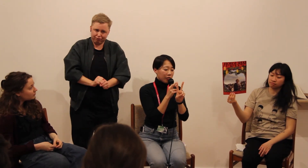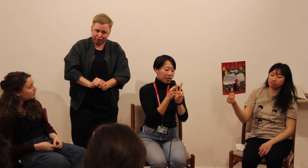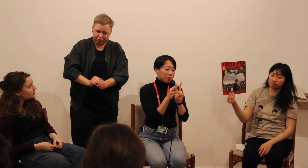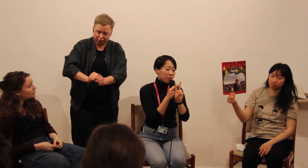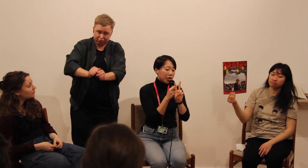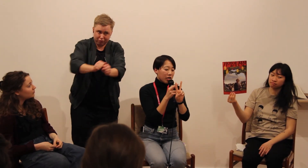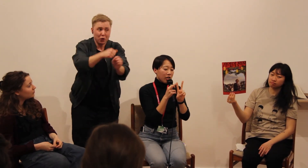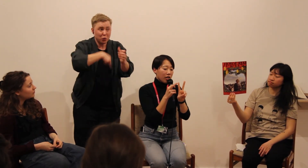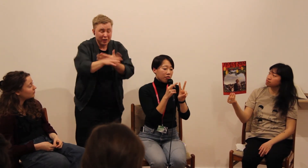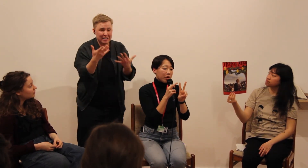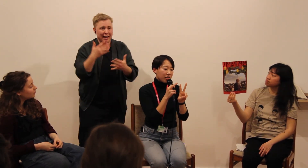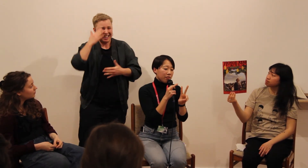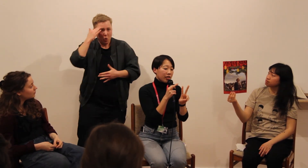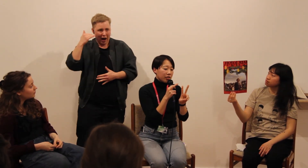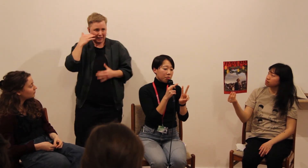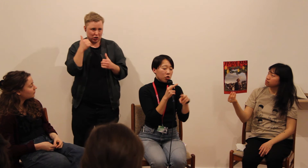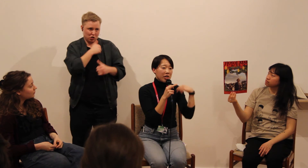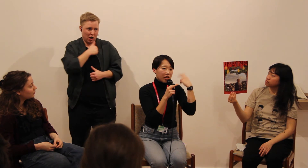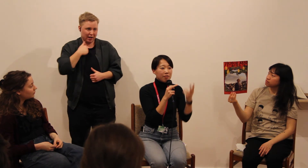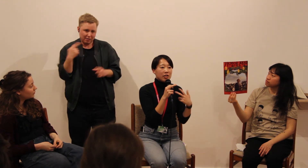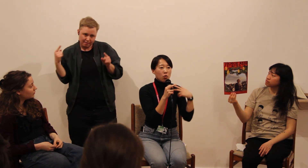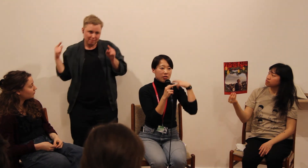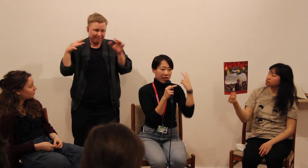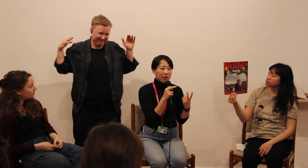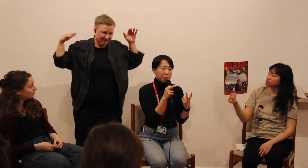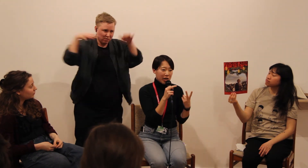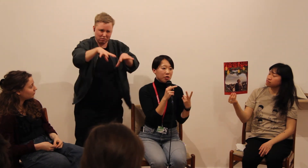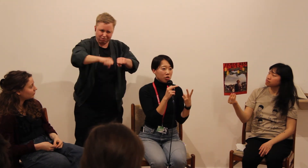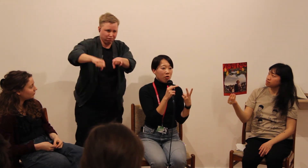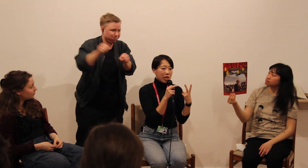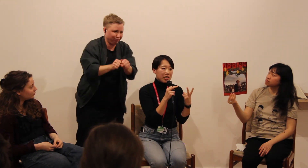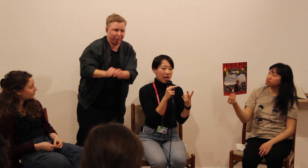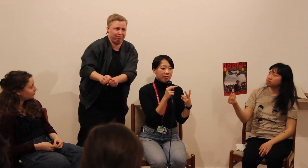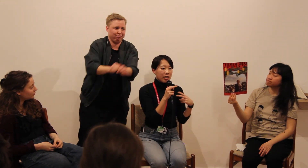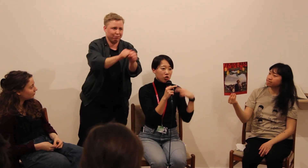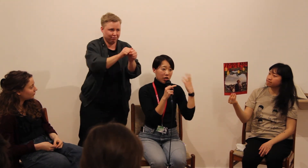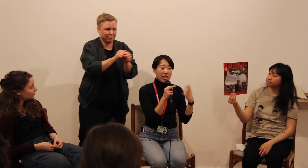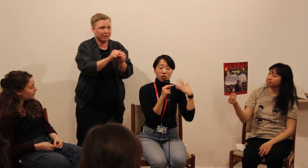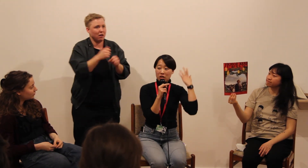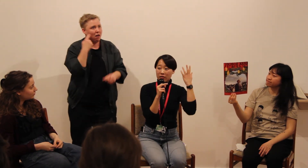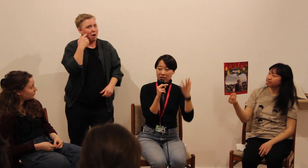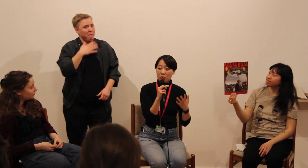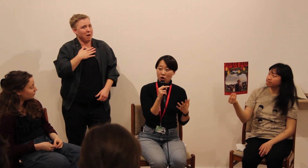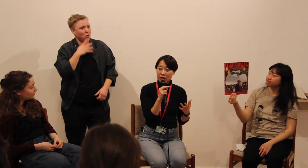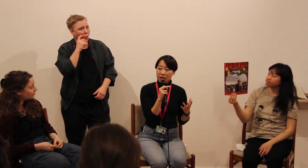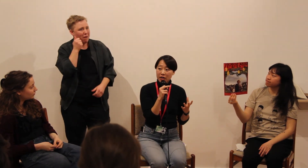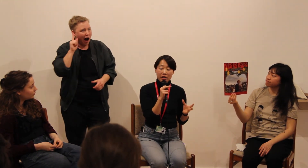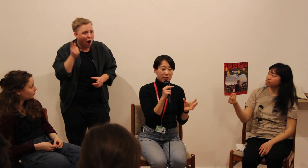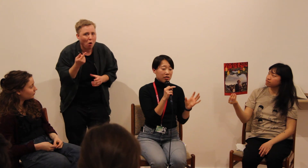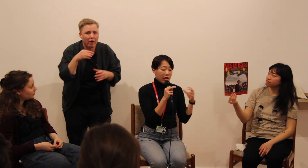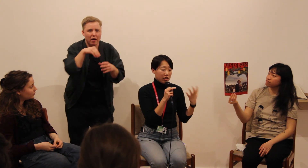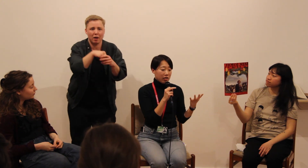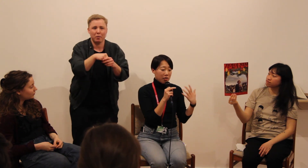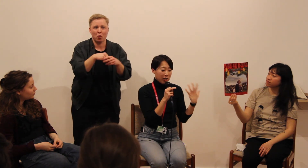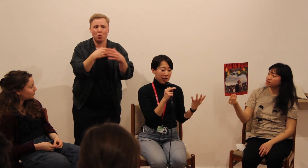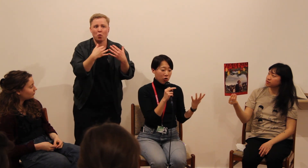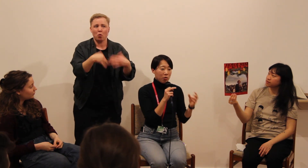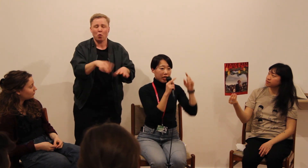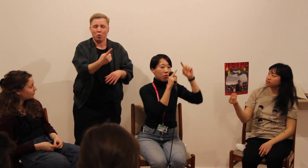Die erste war, mein Großvater. Er war sehr stolz im vietnamesischen Krieg gewesen zu sein.